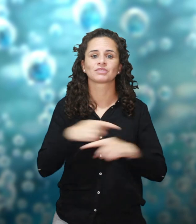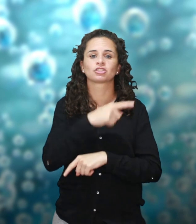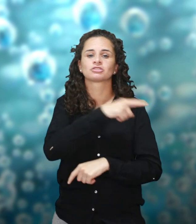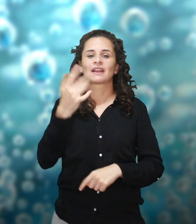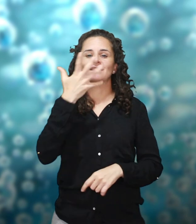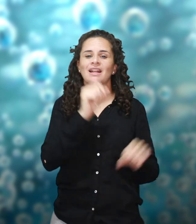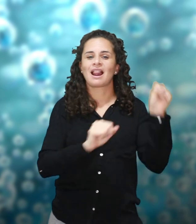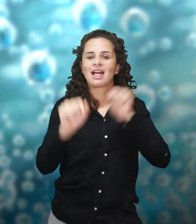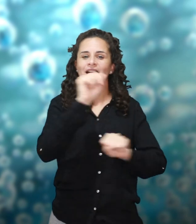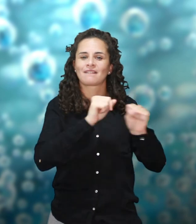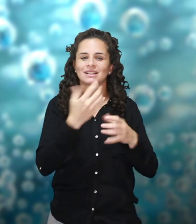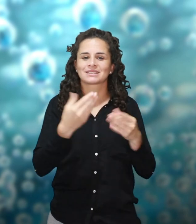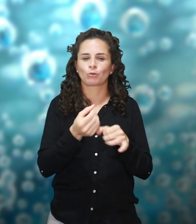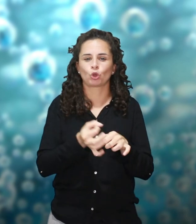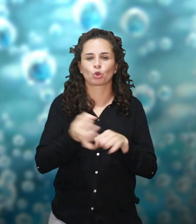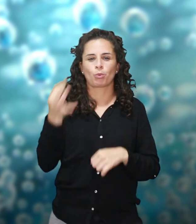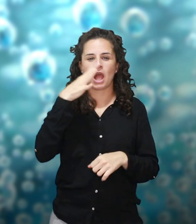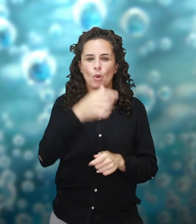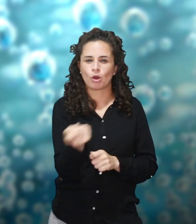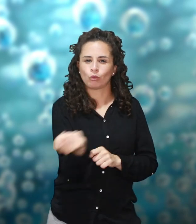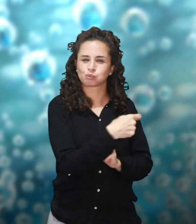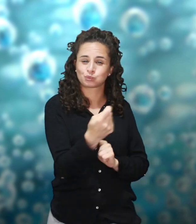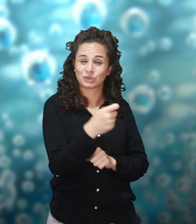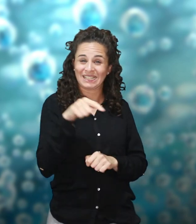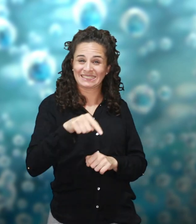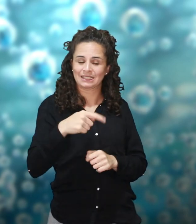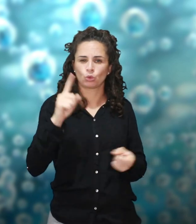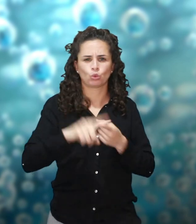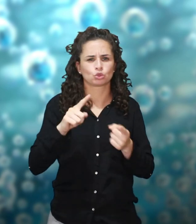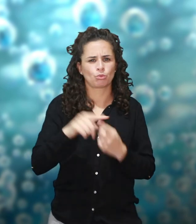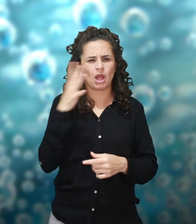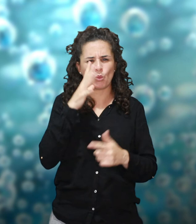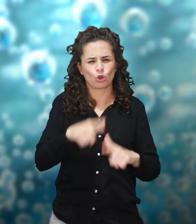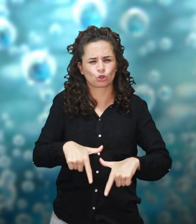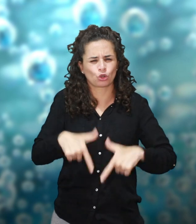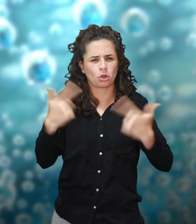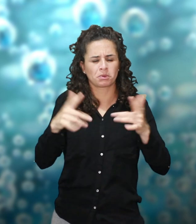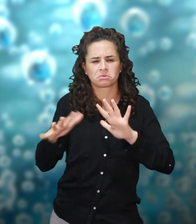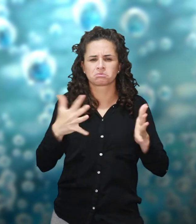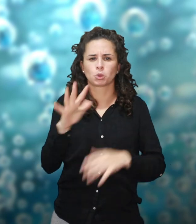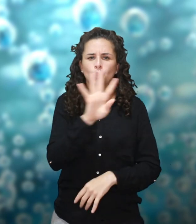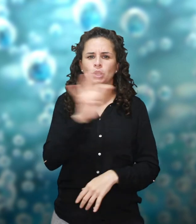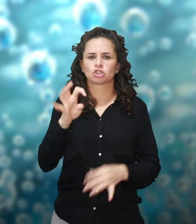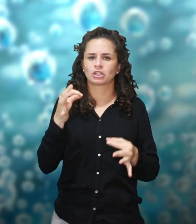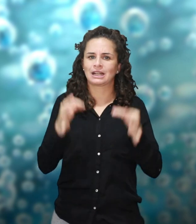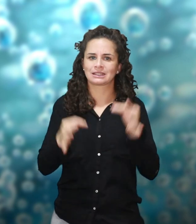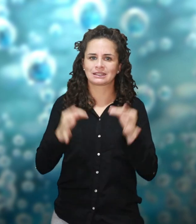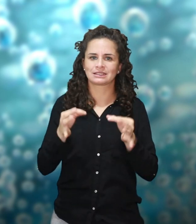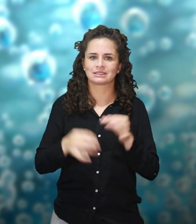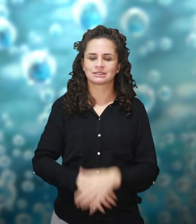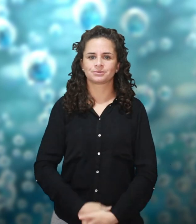Lavandola con un tubo di gomma si consumano più di 400 litri.